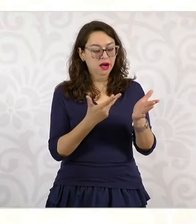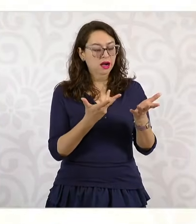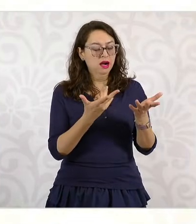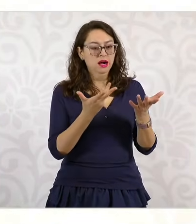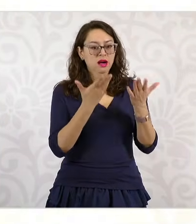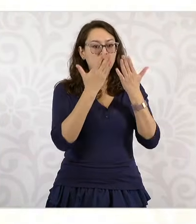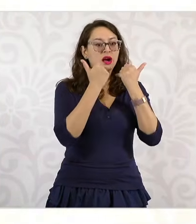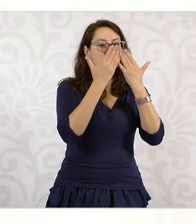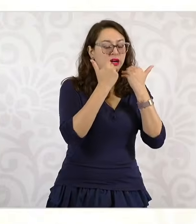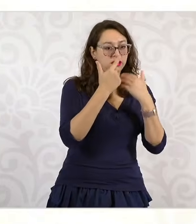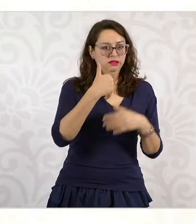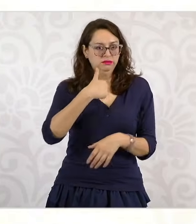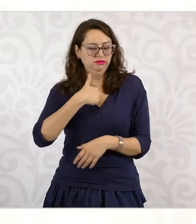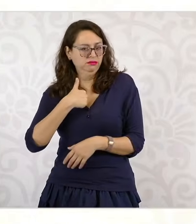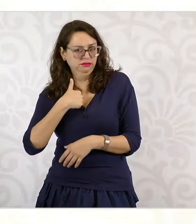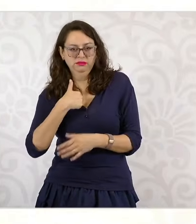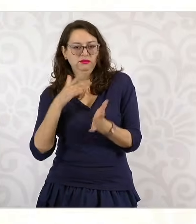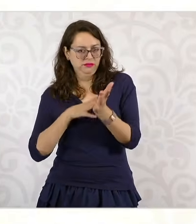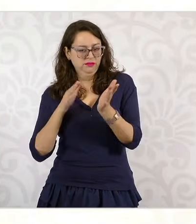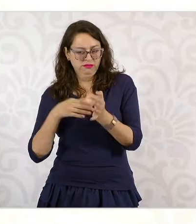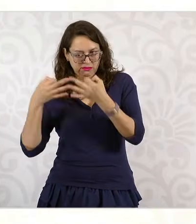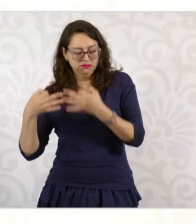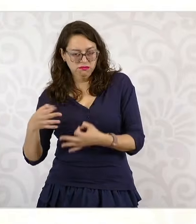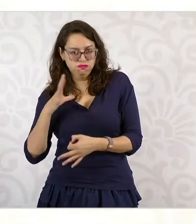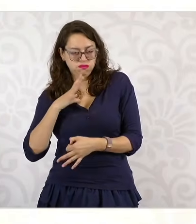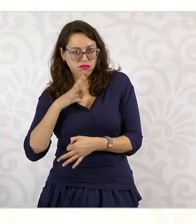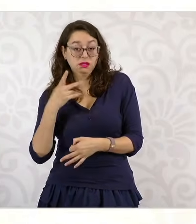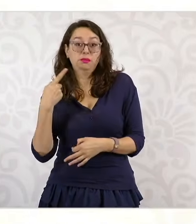gente que sí es indocumentada y que hace un trabajo fabuloso, pero les quiero decir que